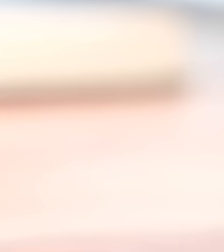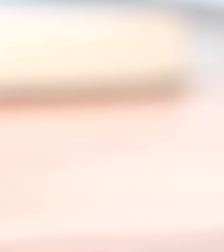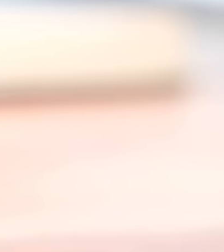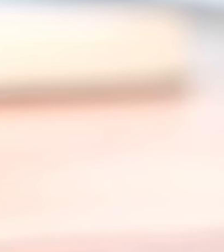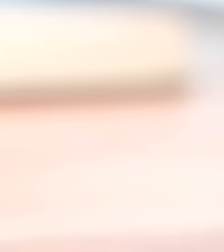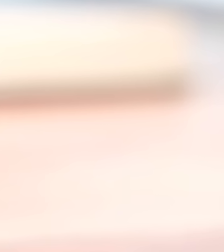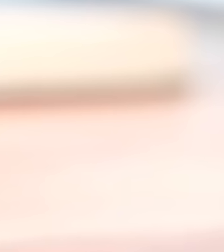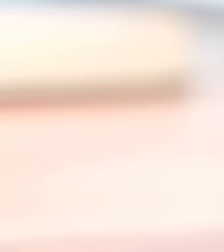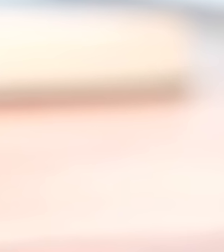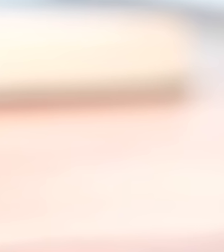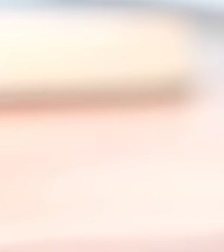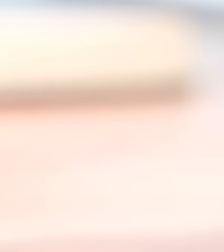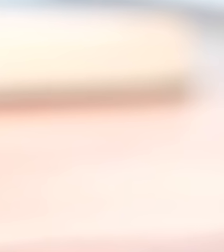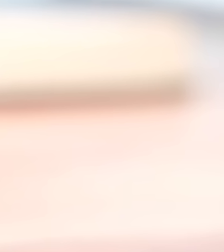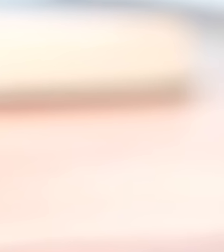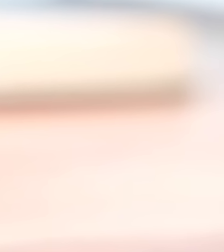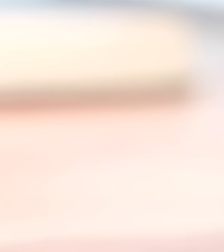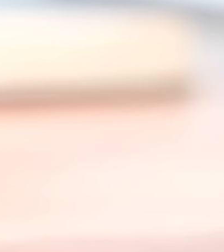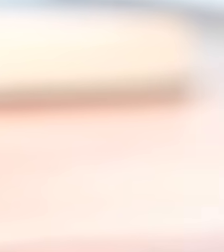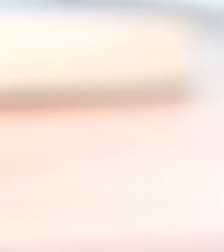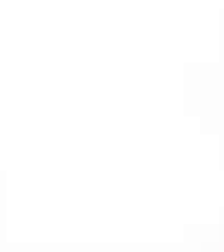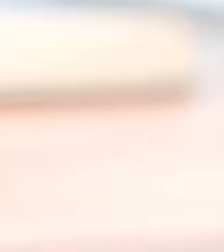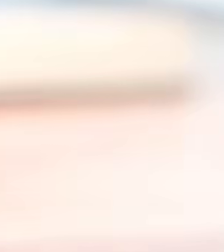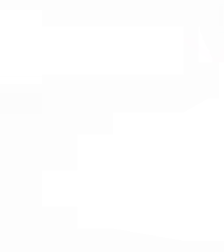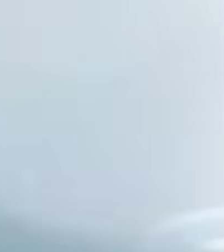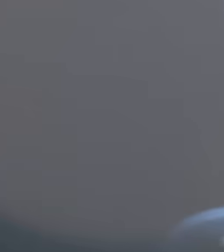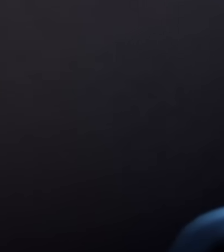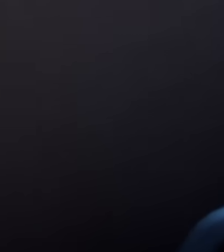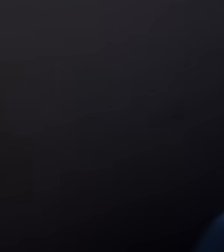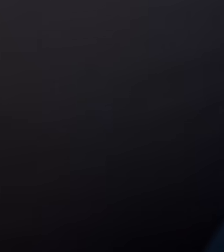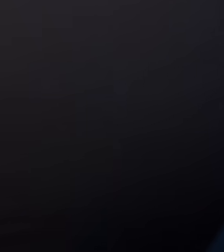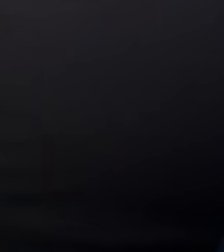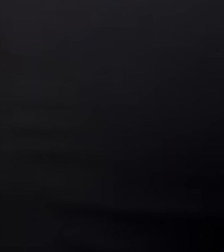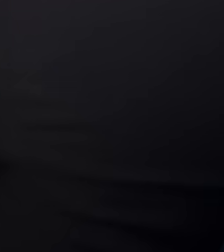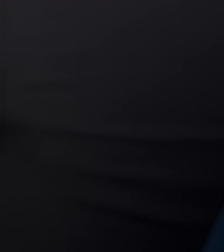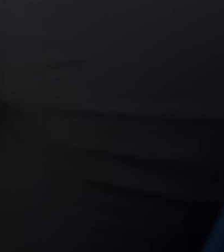por orden de un juez luego de una solicitud de amparo promovida por la defensa de la